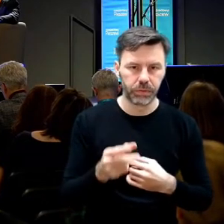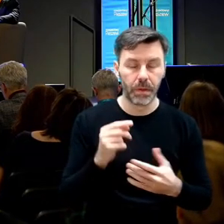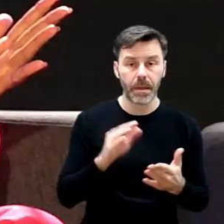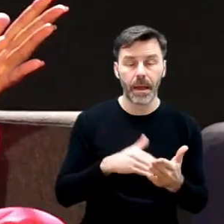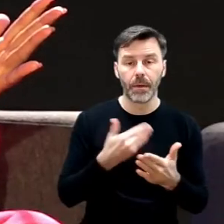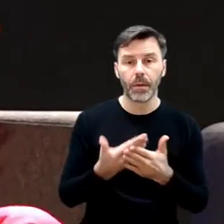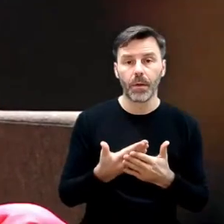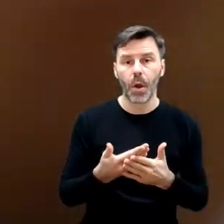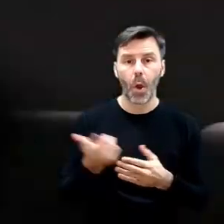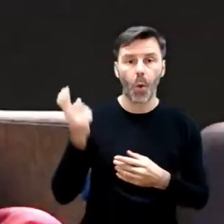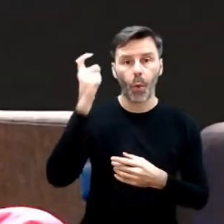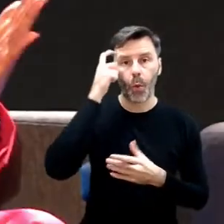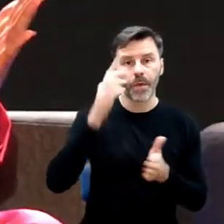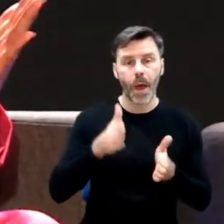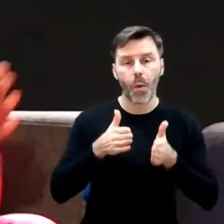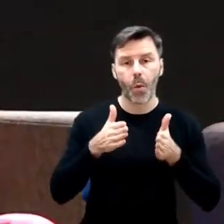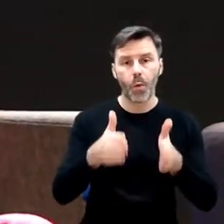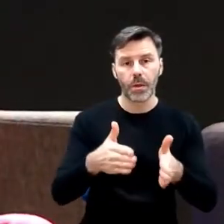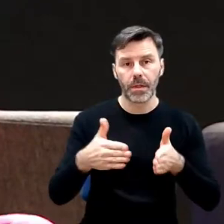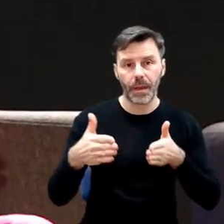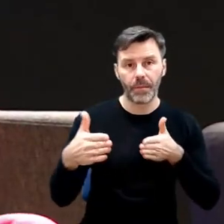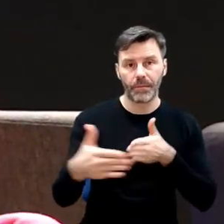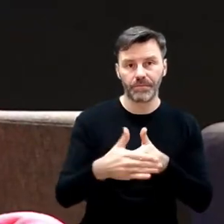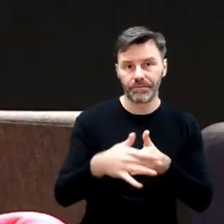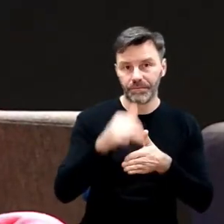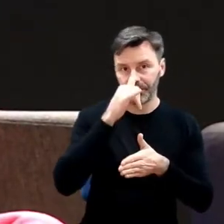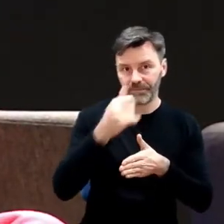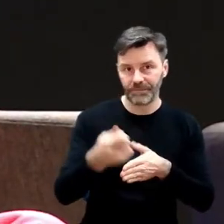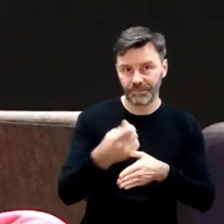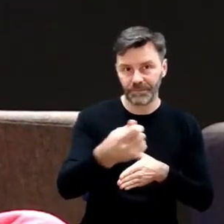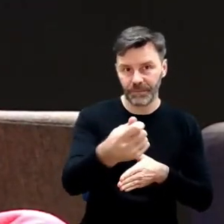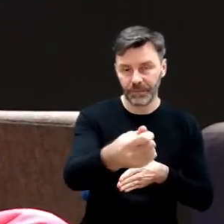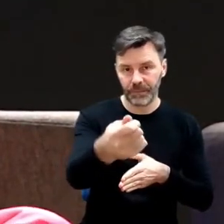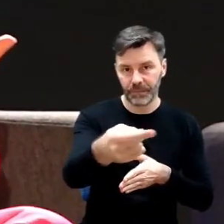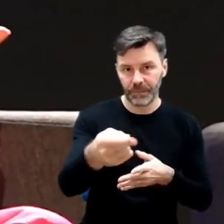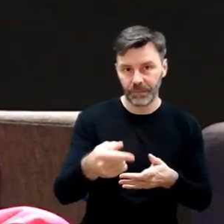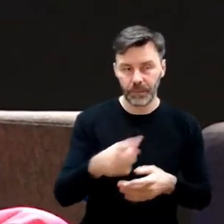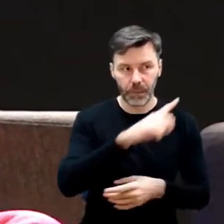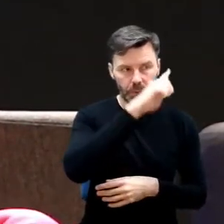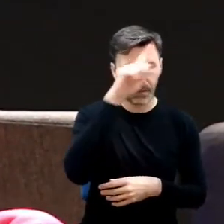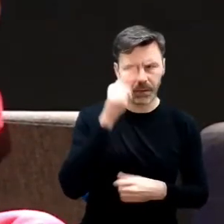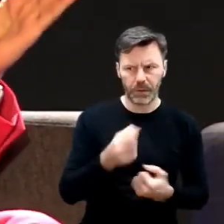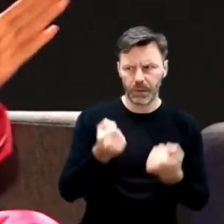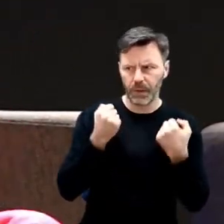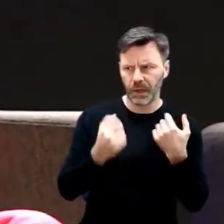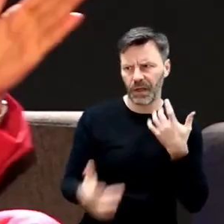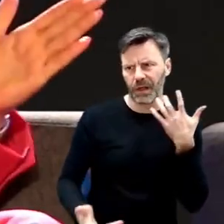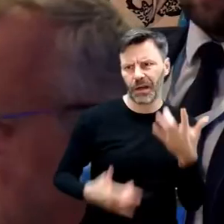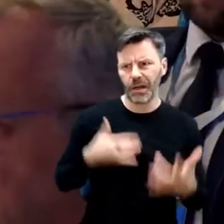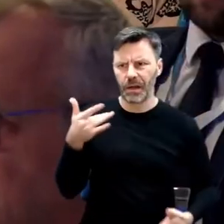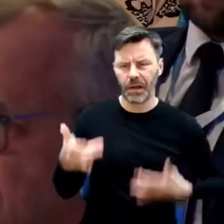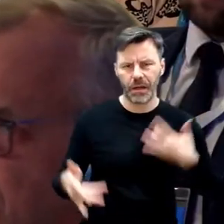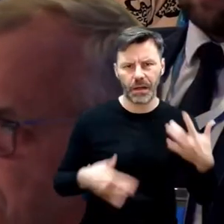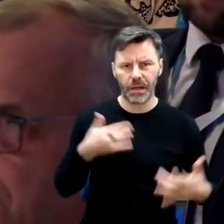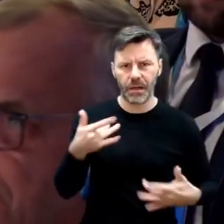ulicy, która spowodowałaby ogromne uciążliwości społeczne dla mieszkańców. I tych elementów, nie mówię o wyspach,